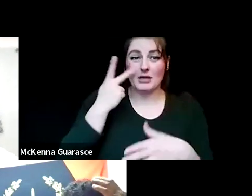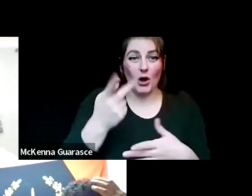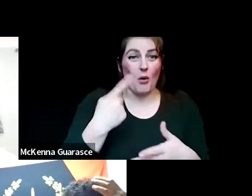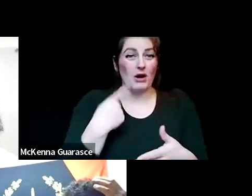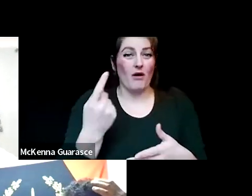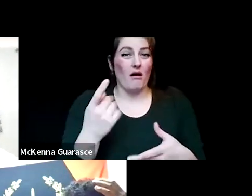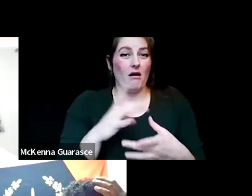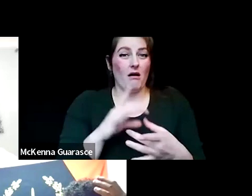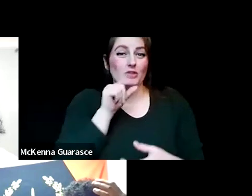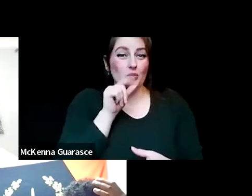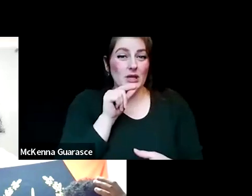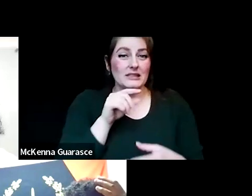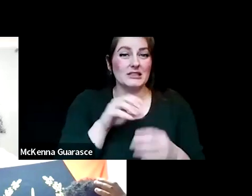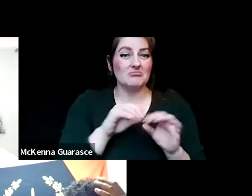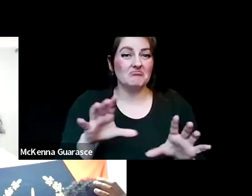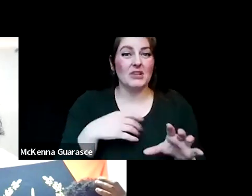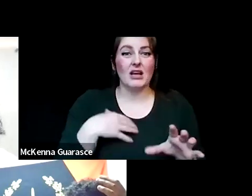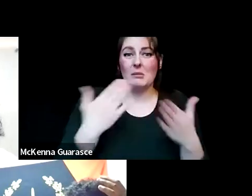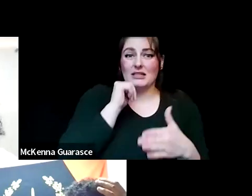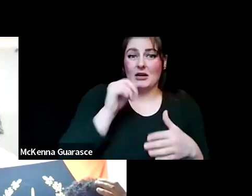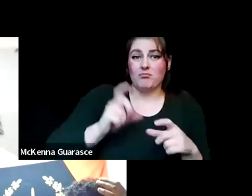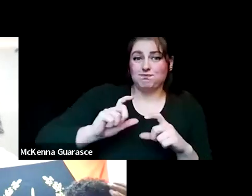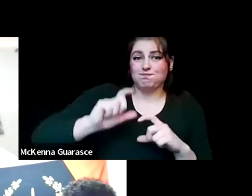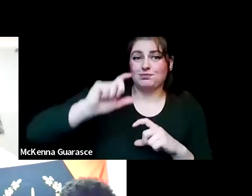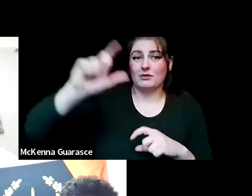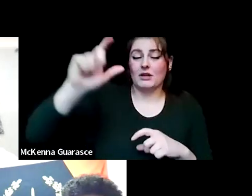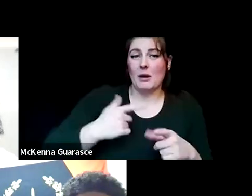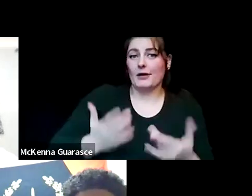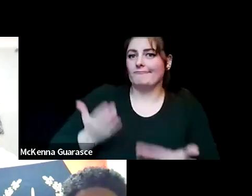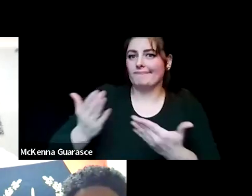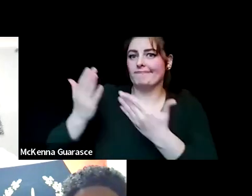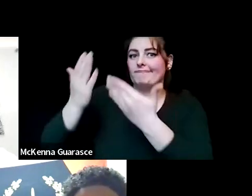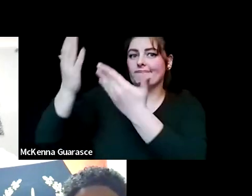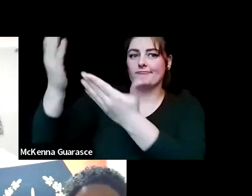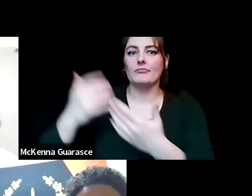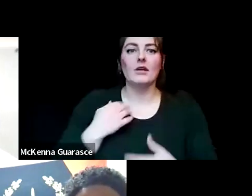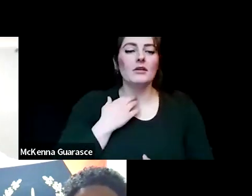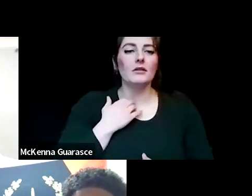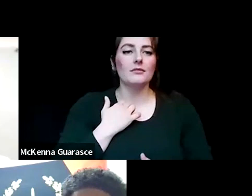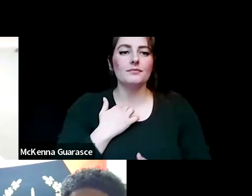Creo que aún no ocupaba ese puesto. Ella ni siquiera sabía que intentábamos contactar con su agencia.